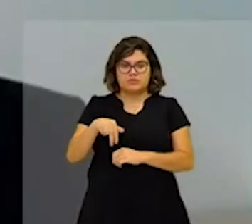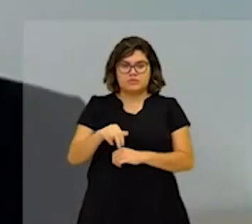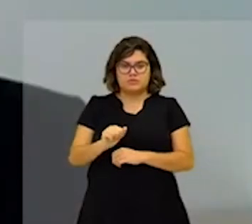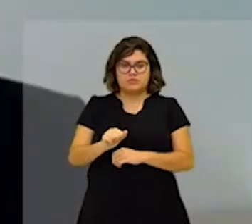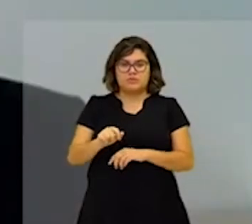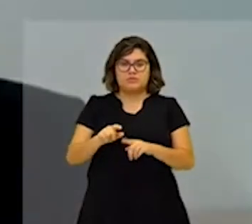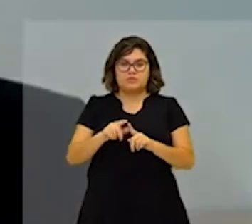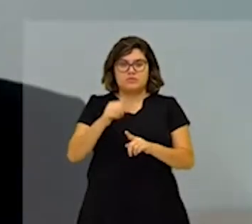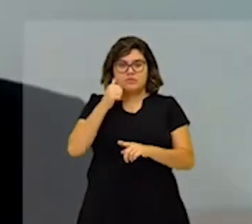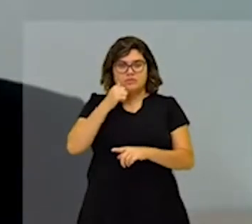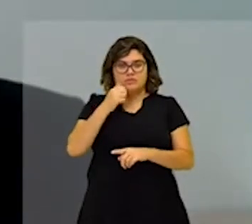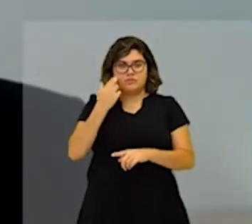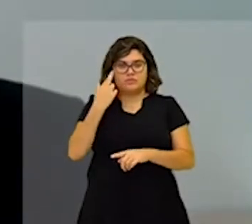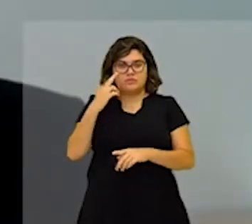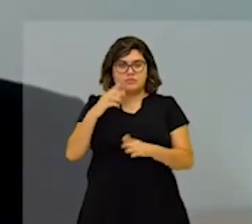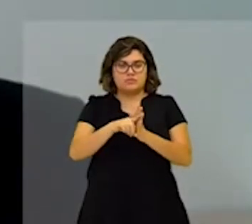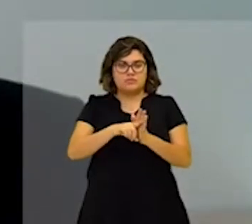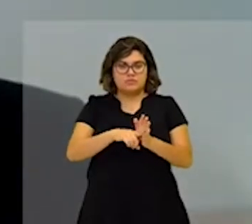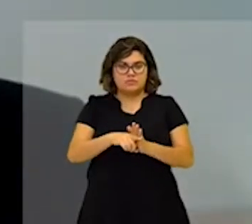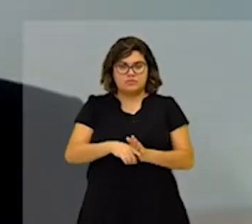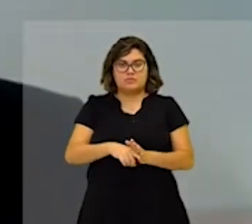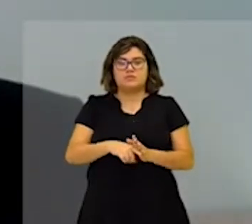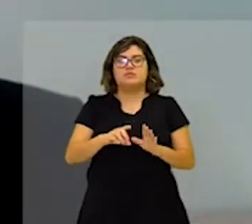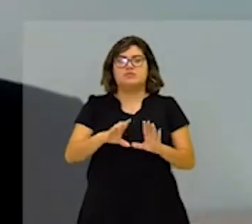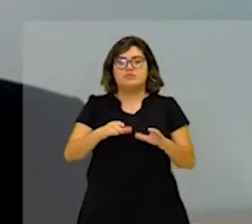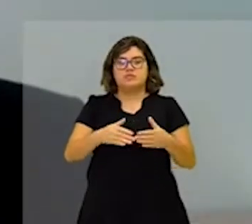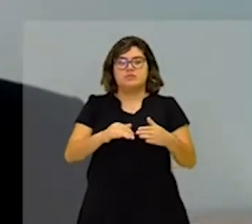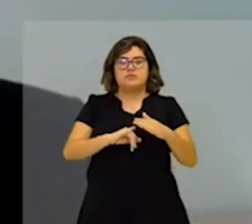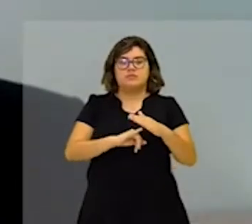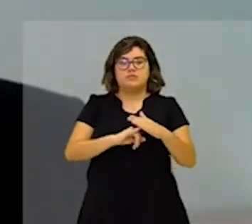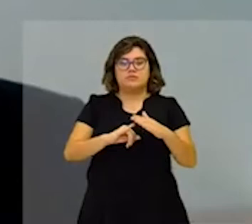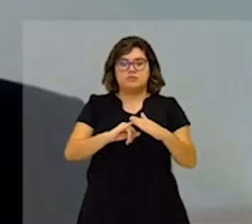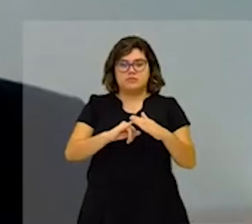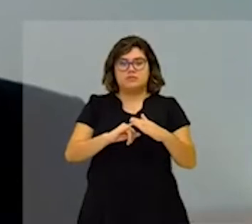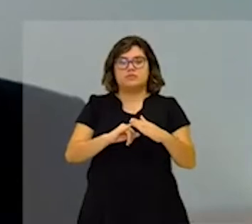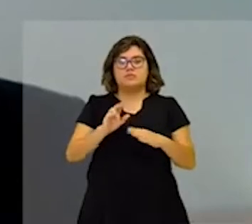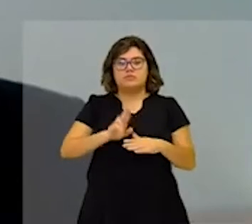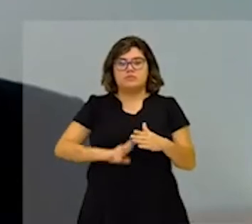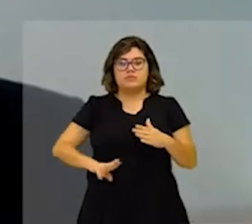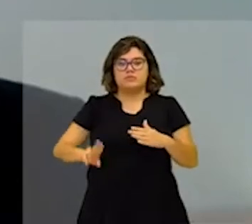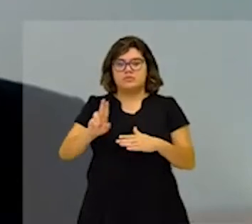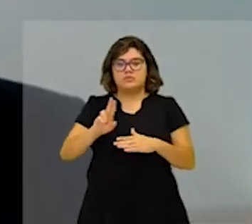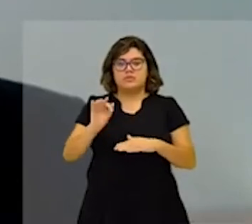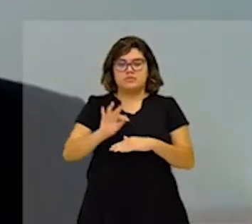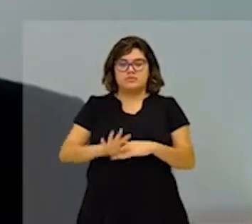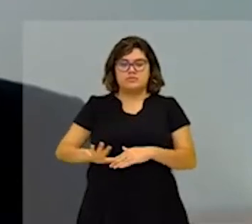do núcleo de Investigações constitucionais da Universidade Federal do Paraná autora Luísa